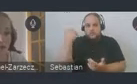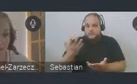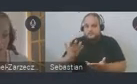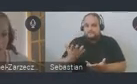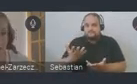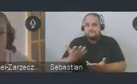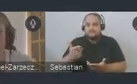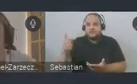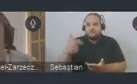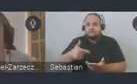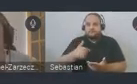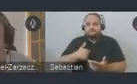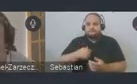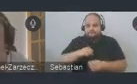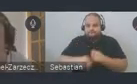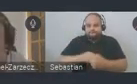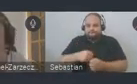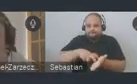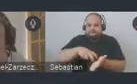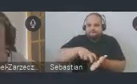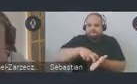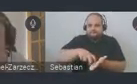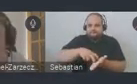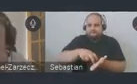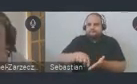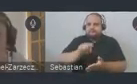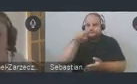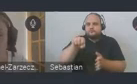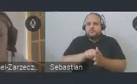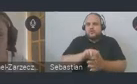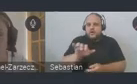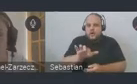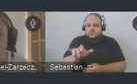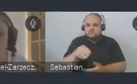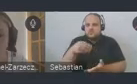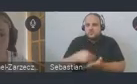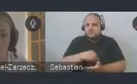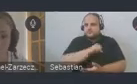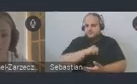to muszę iść w deszczu, śniegu do kasy i kupić sobie samodzielnie.